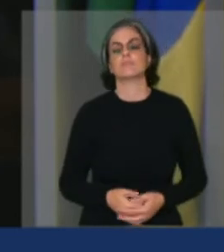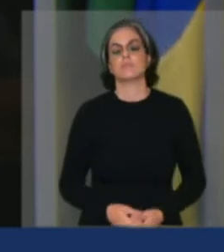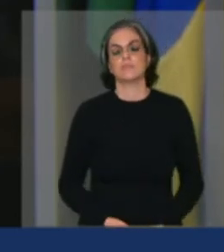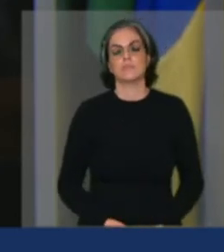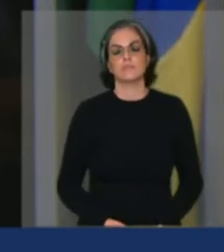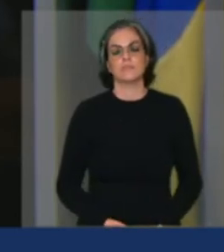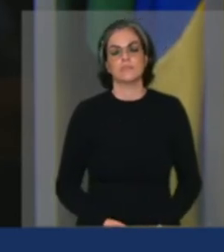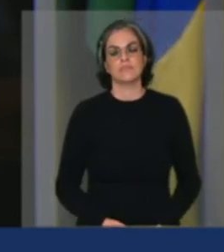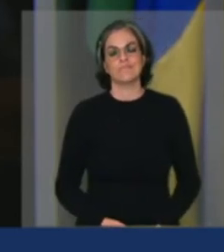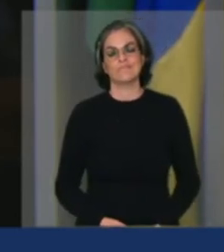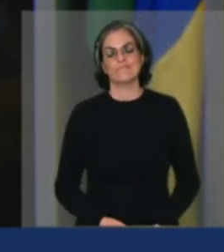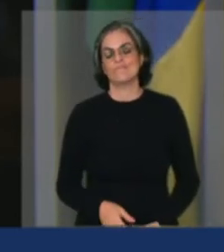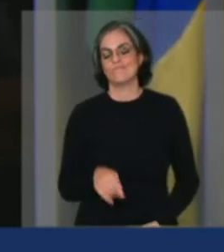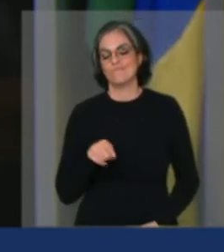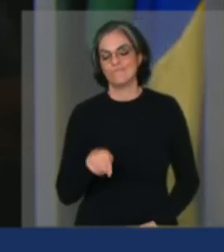O RESTO DO MUNDO, ESTÁ